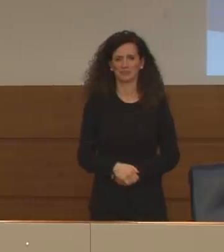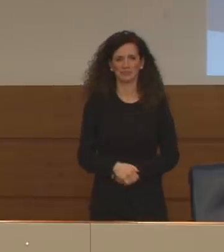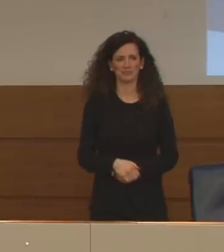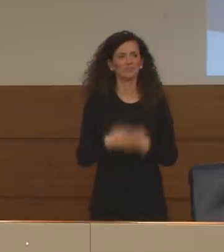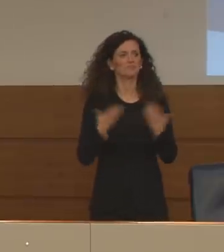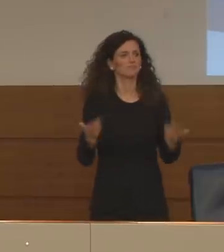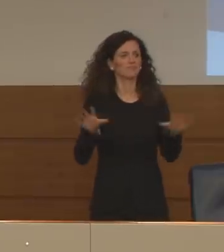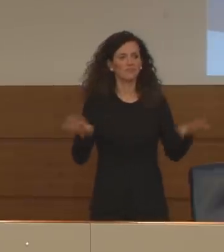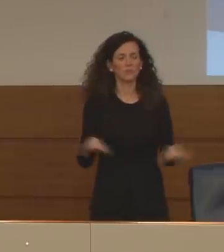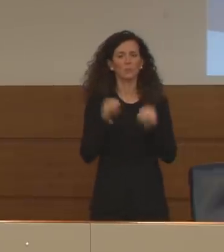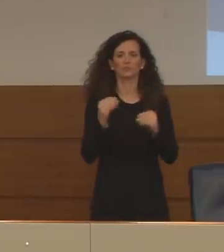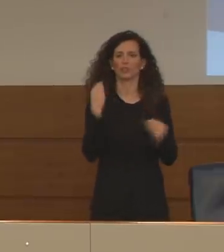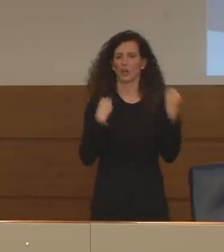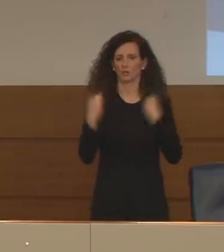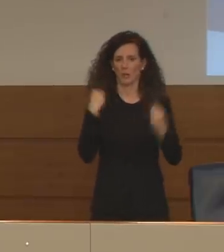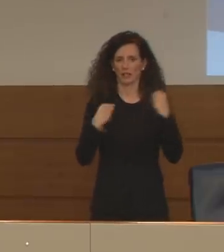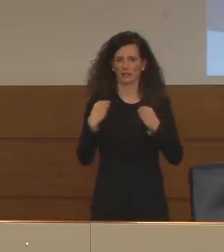Diamo spazio alle vostre domande.